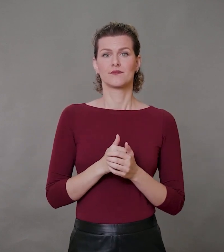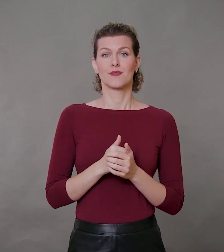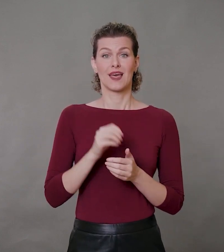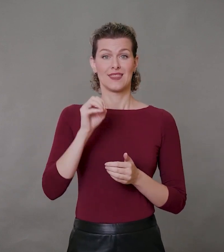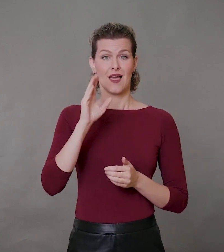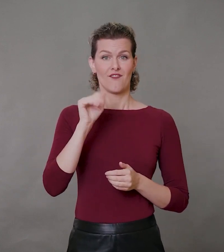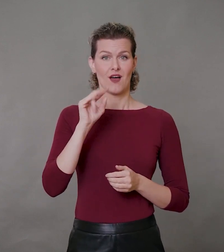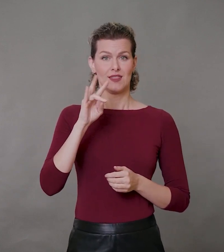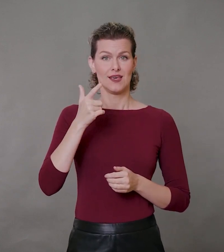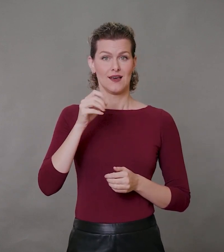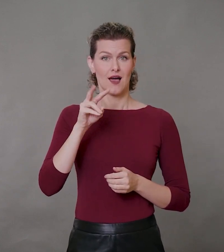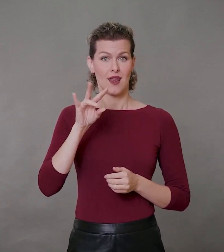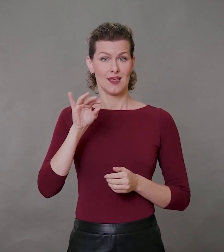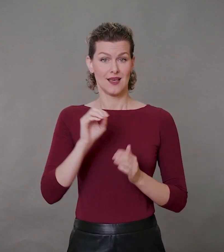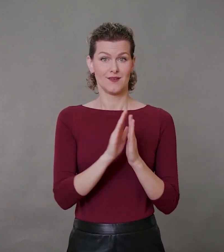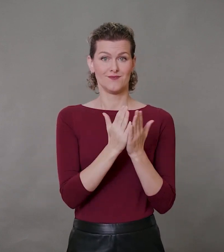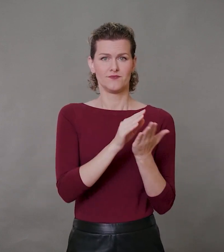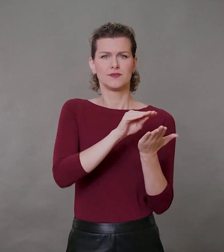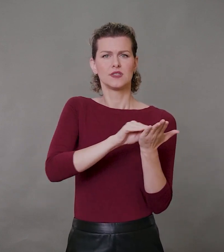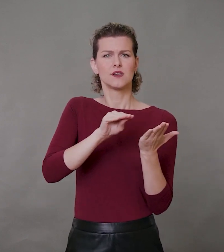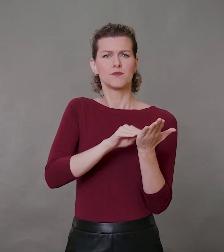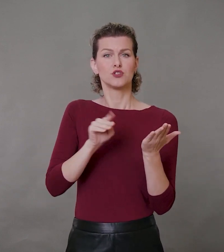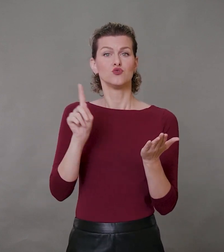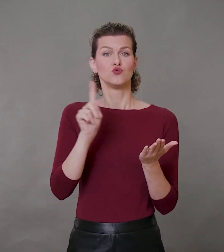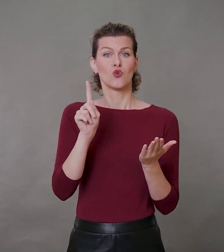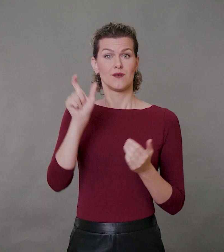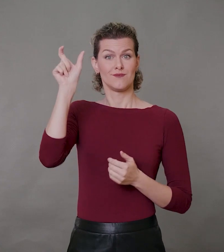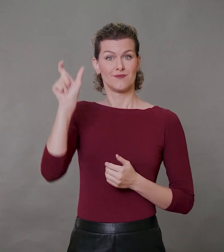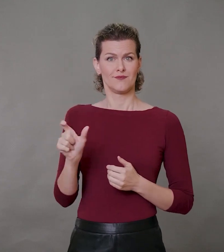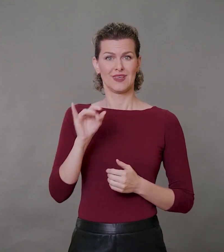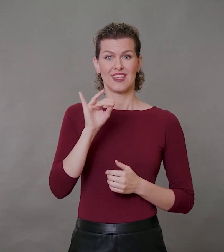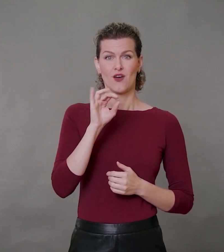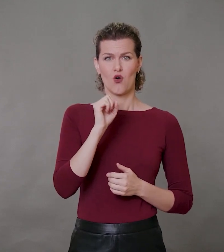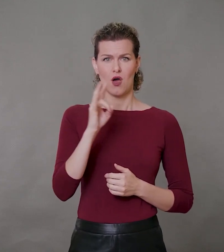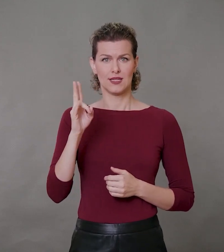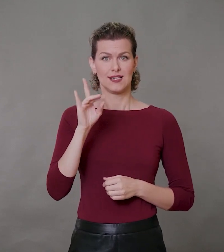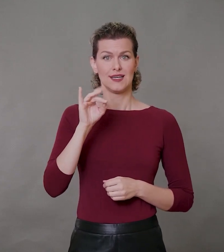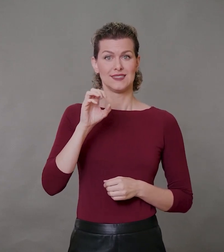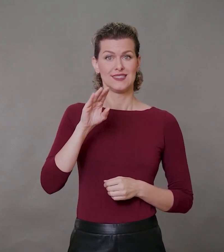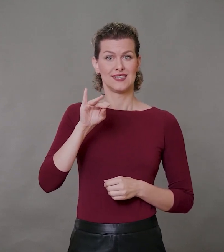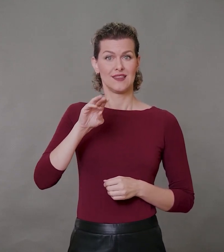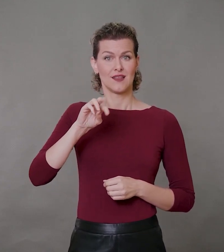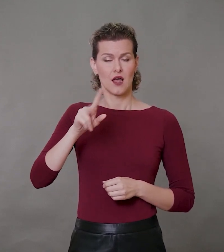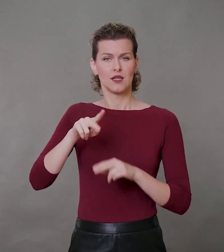В Евангелии сказано, что Иоанн Креститель